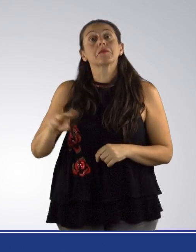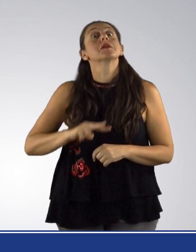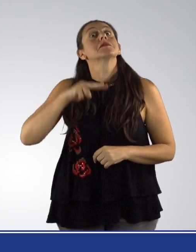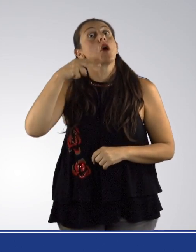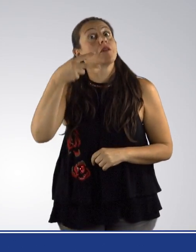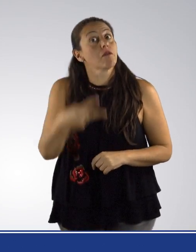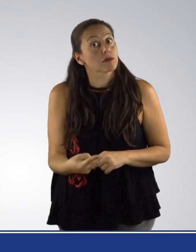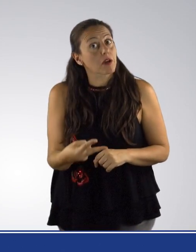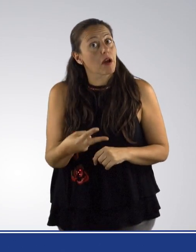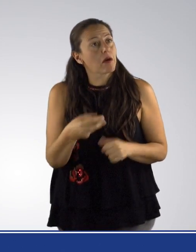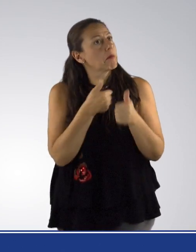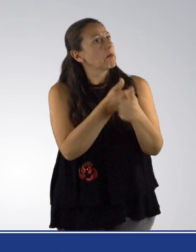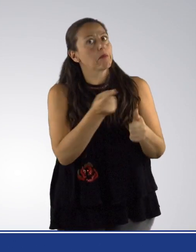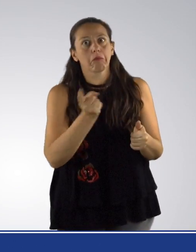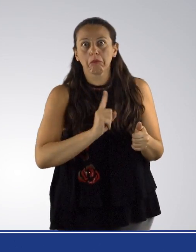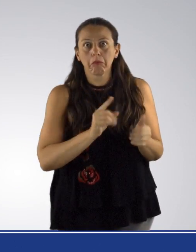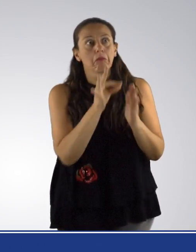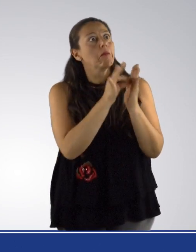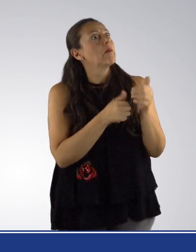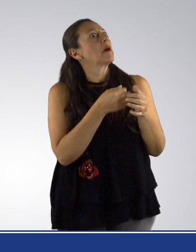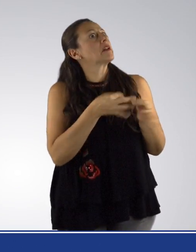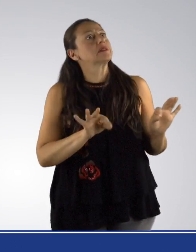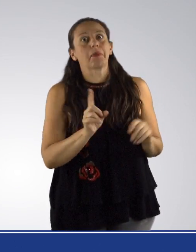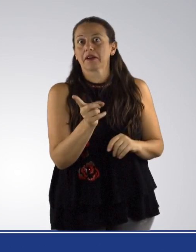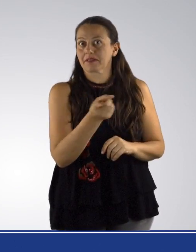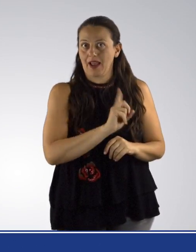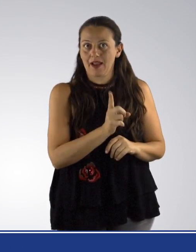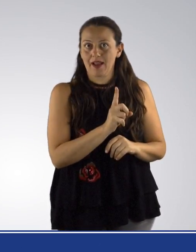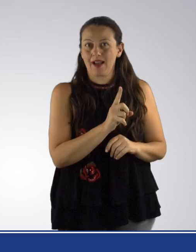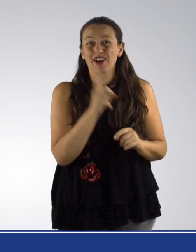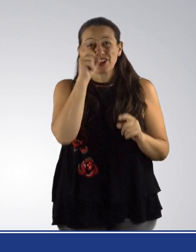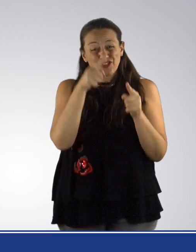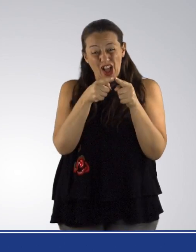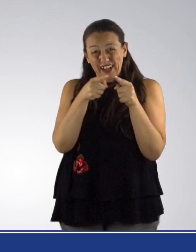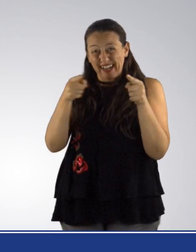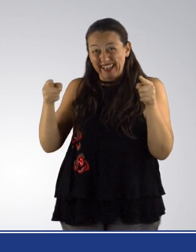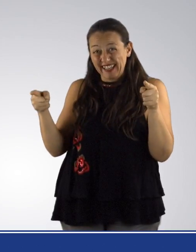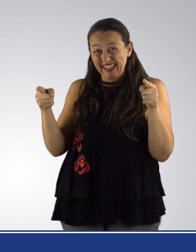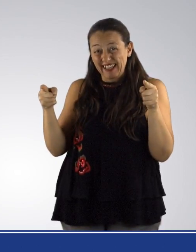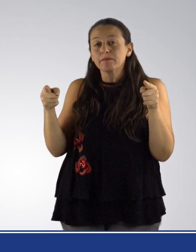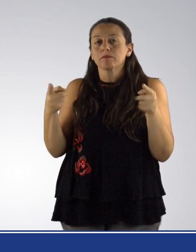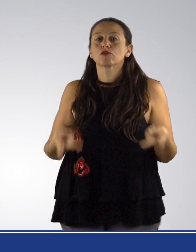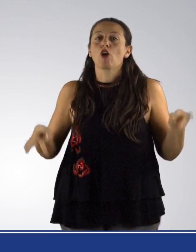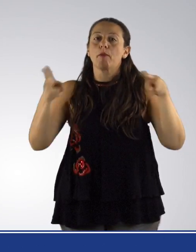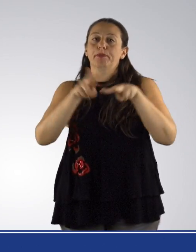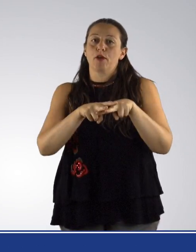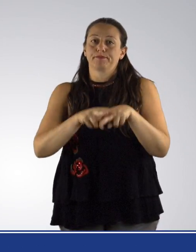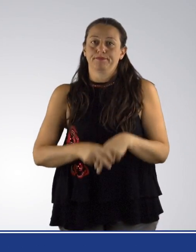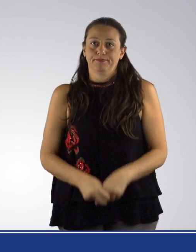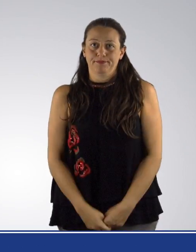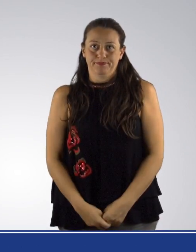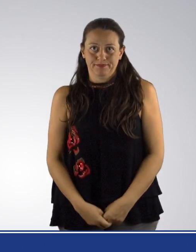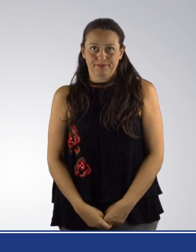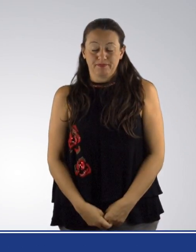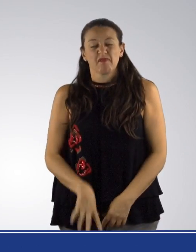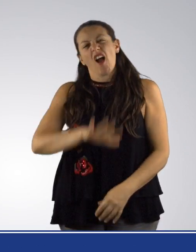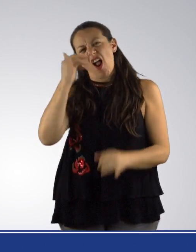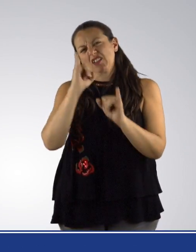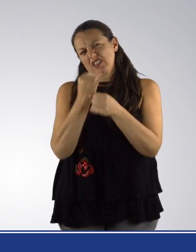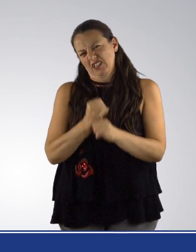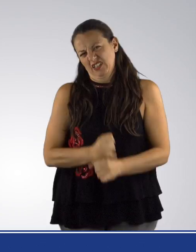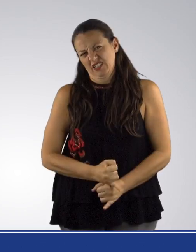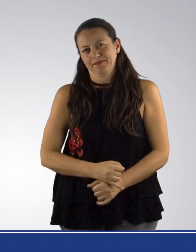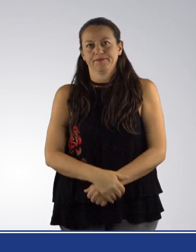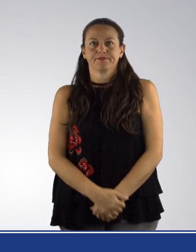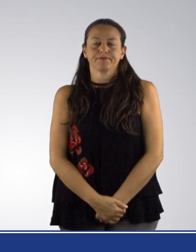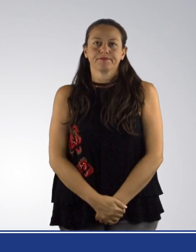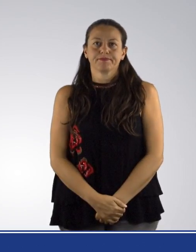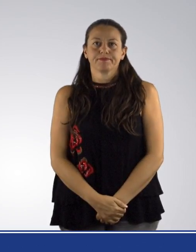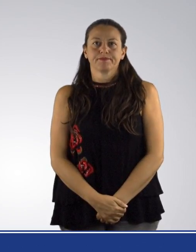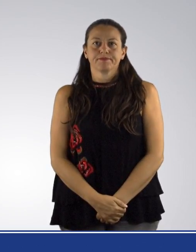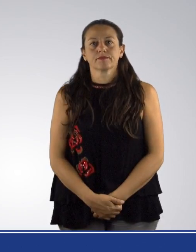alla seconda infrazione la sospensione viene raddoppiata.